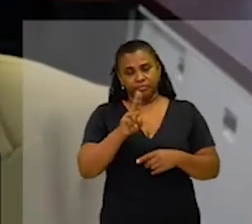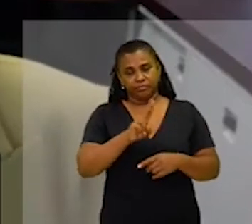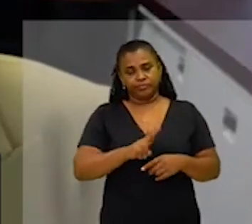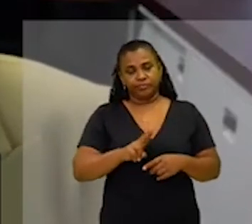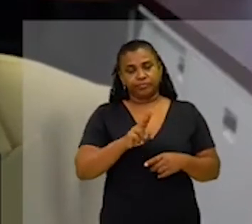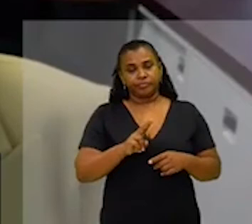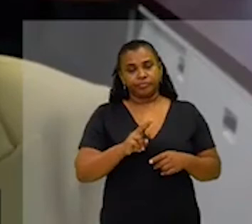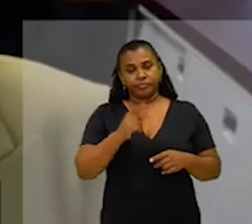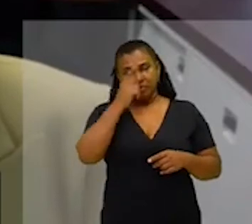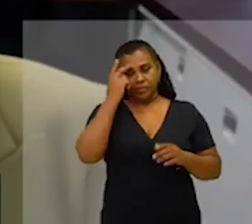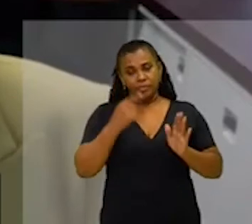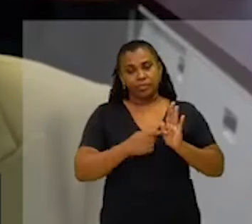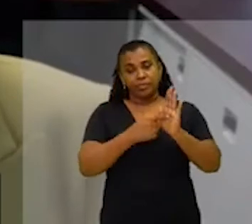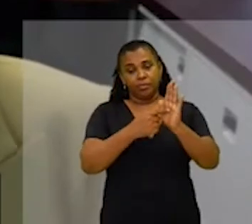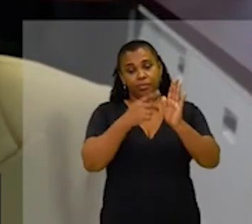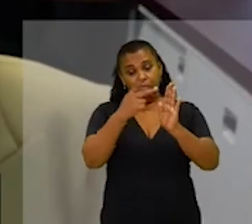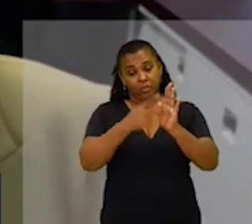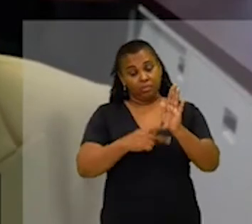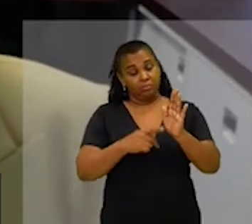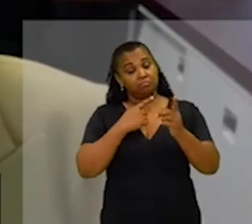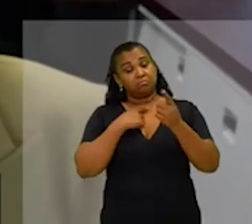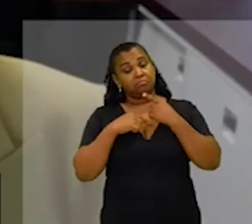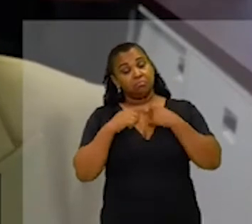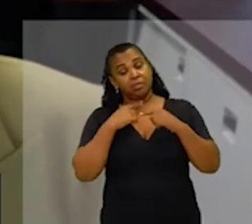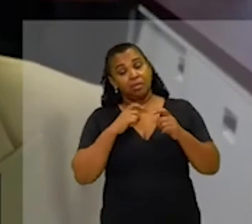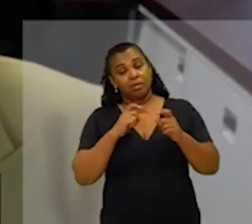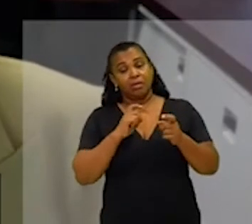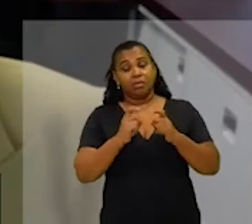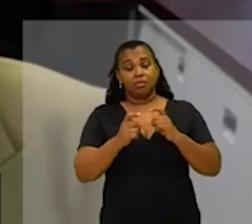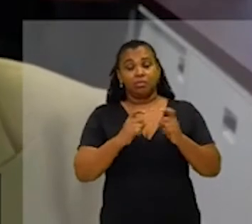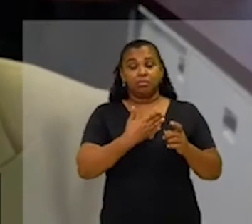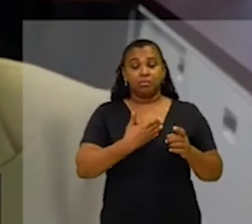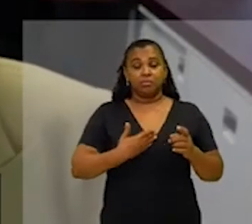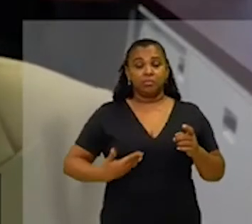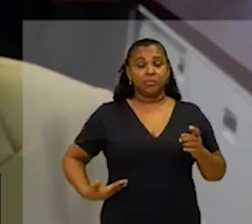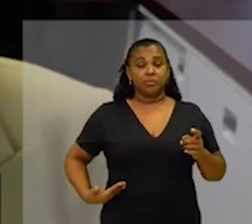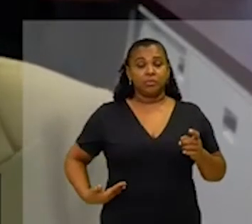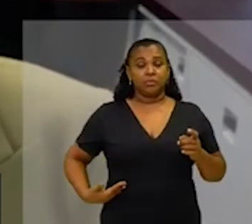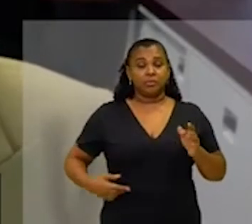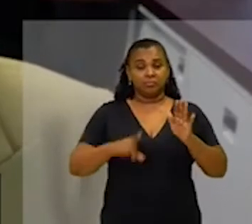projeto se elas fizerem a administração pública regulou regulamentou isso recentemente Depois